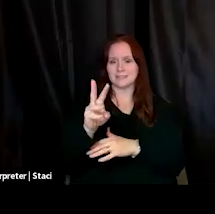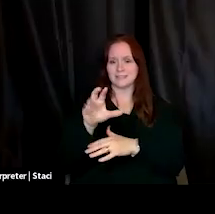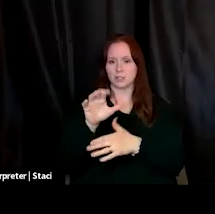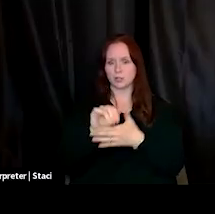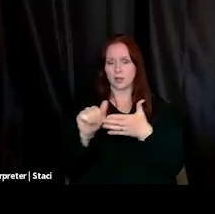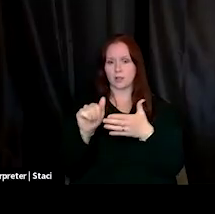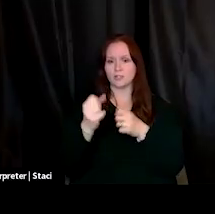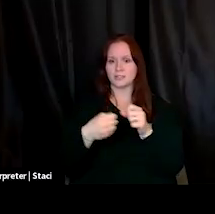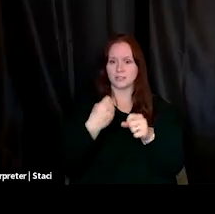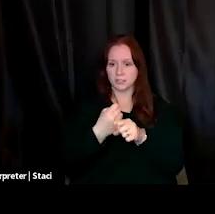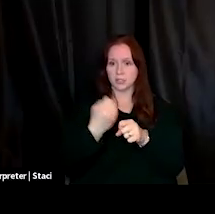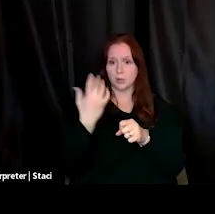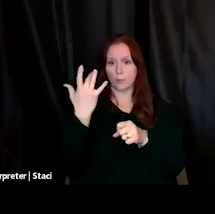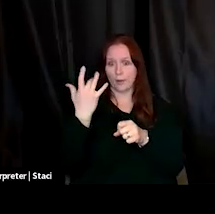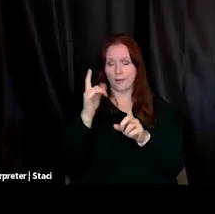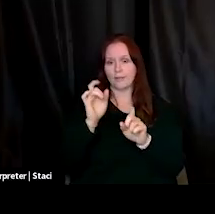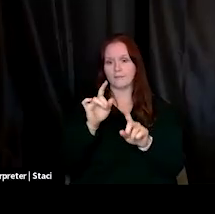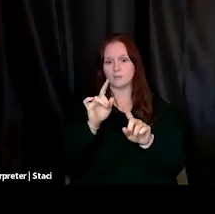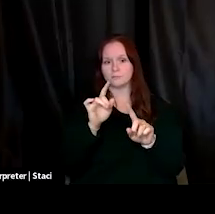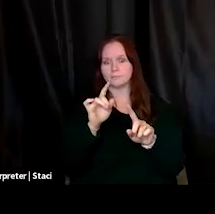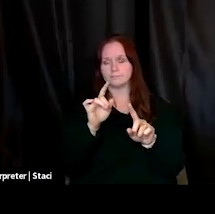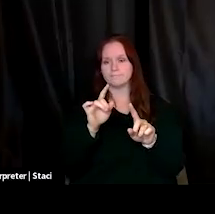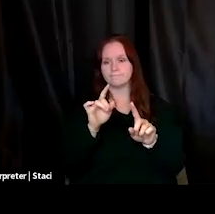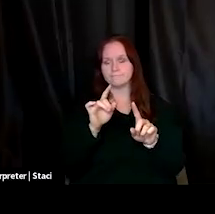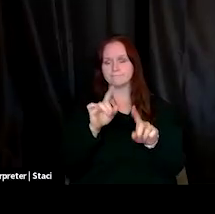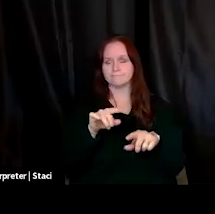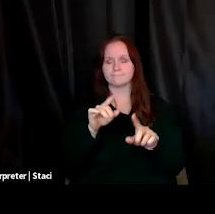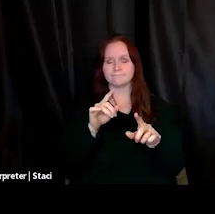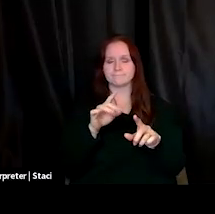Además, la agencia ya no considerará el trabajo pasado